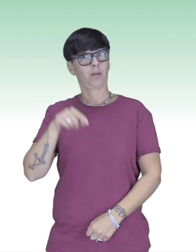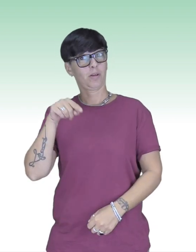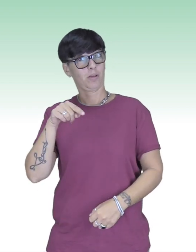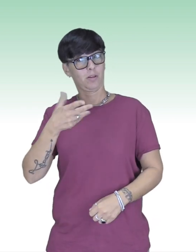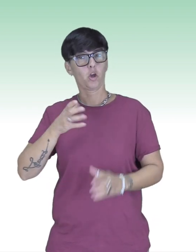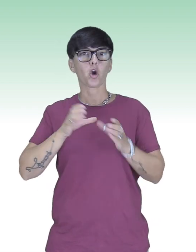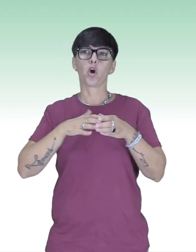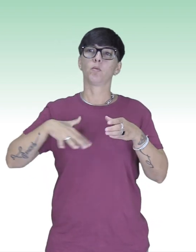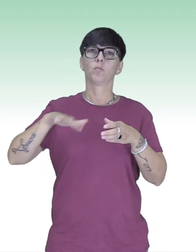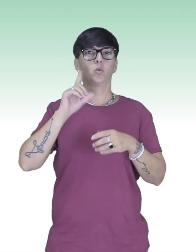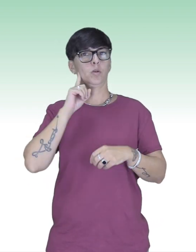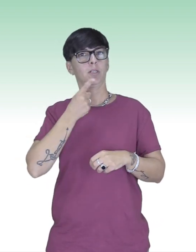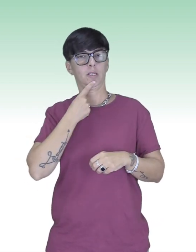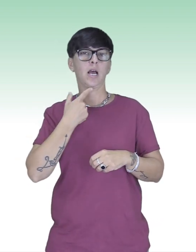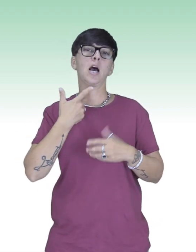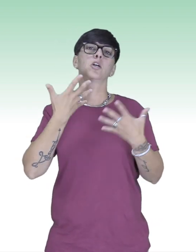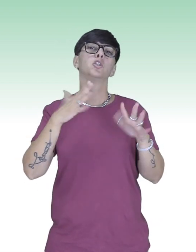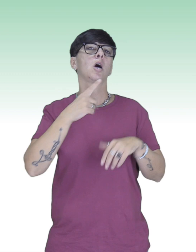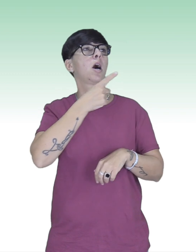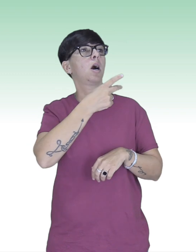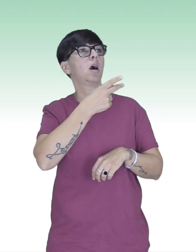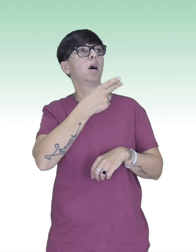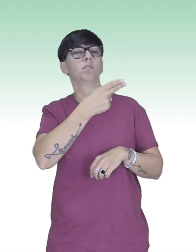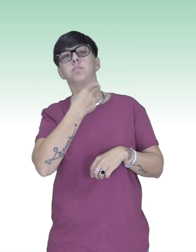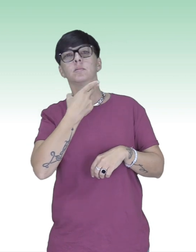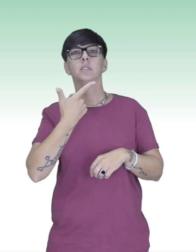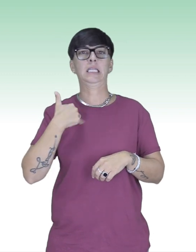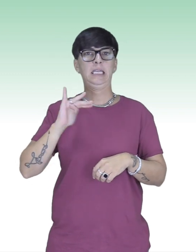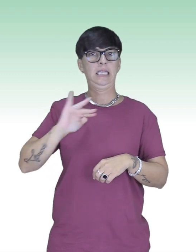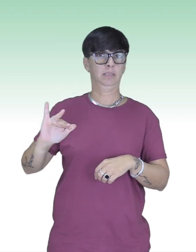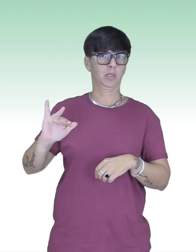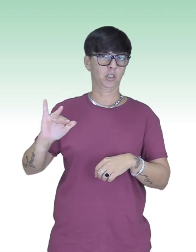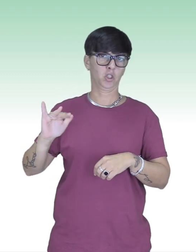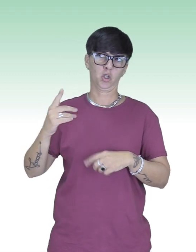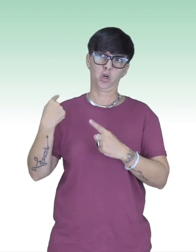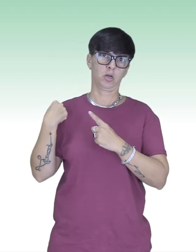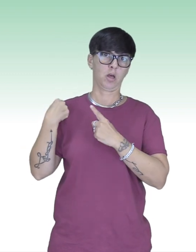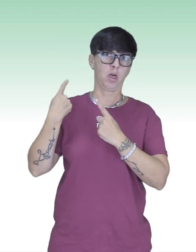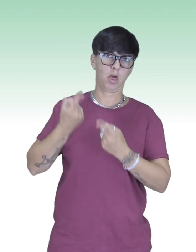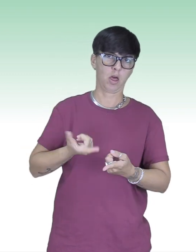comprende cioè ambiti della vita come il genere e la sessualità